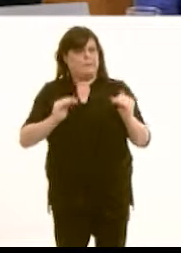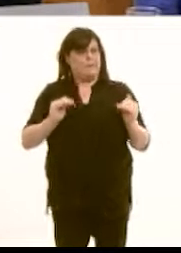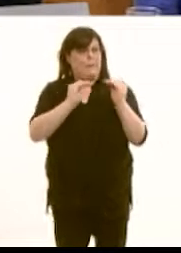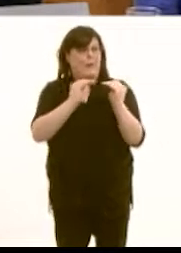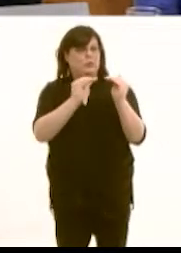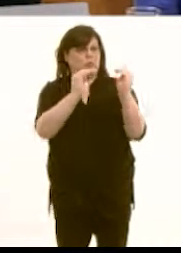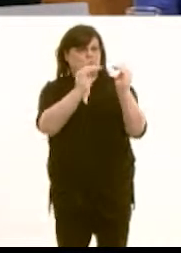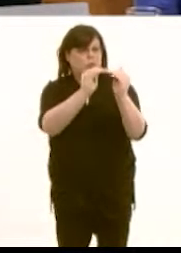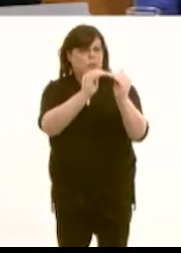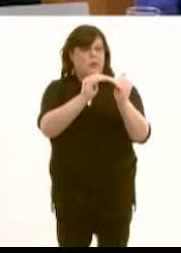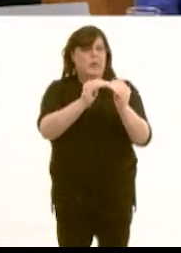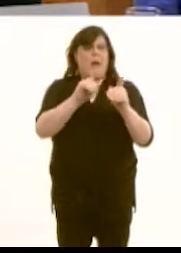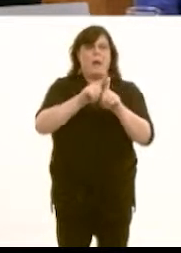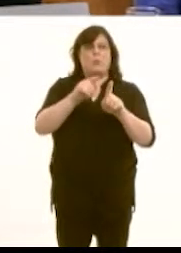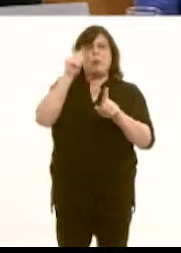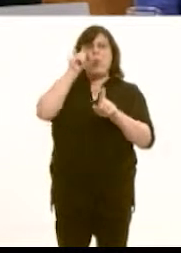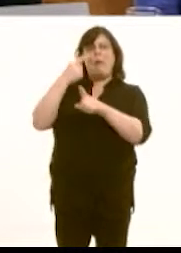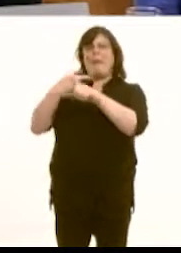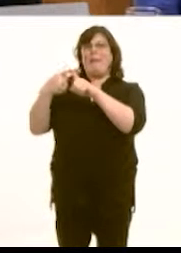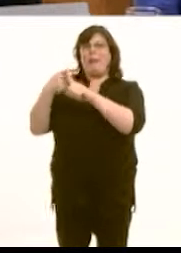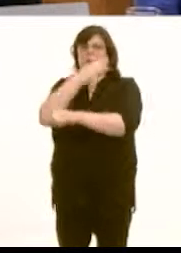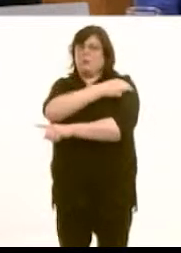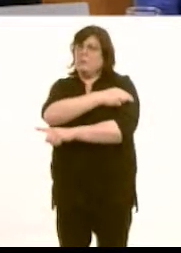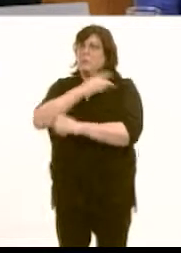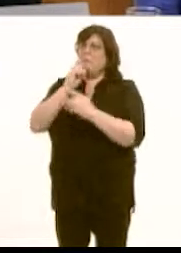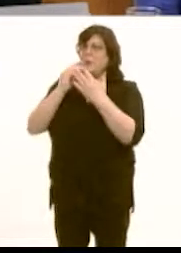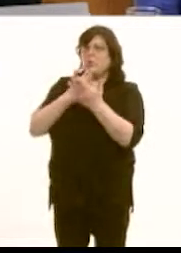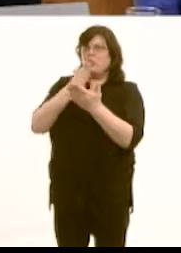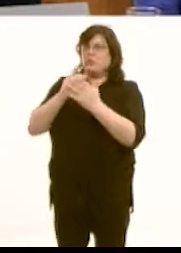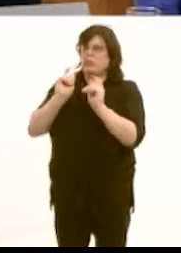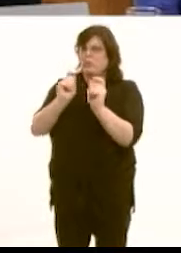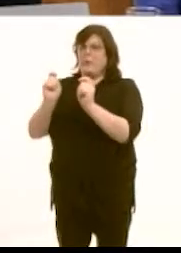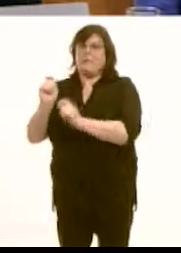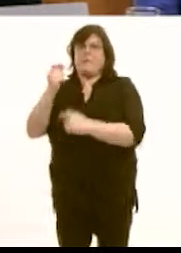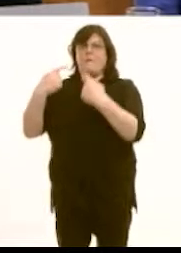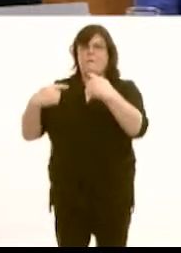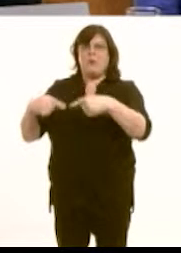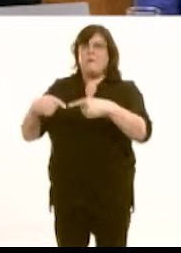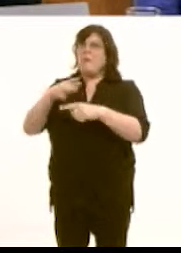Ac, wrth gwrs, maeín wir y ffordd arall rownd hefyd achos taw byrddau iechyd Cymru sydd